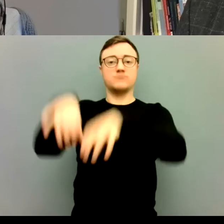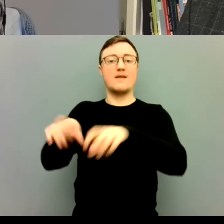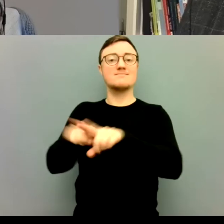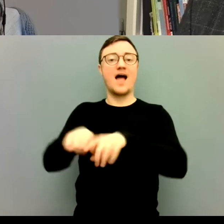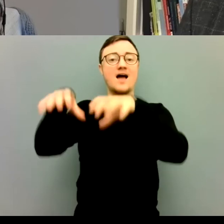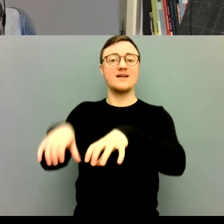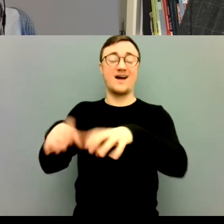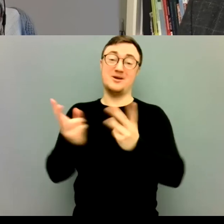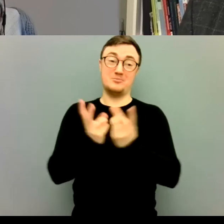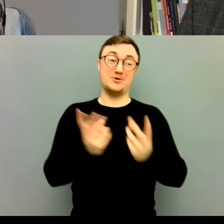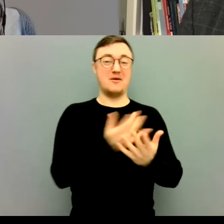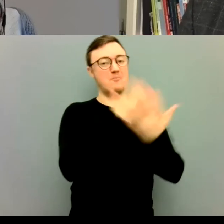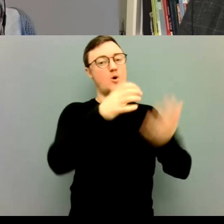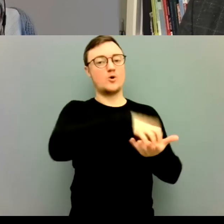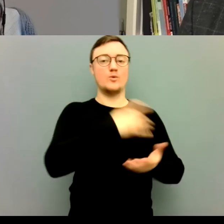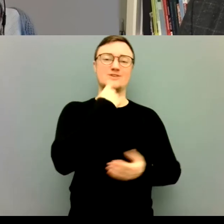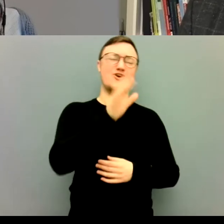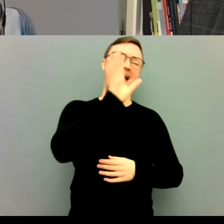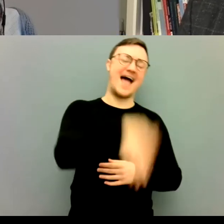inte alltid är bredvid varandra.